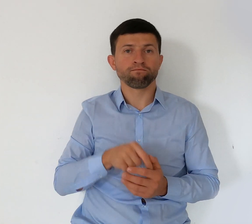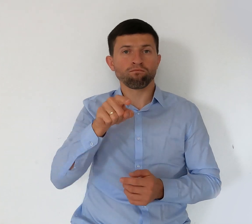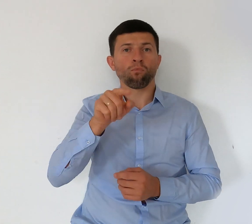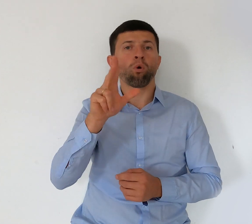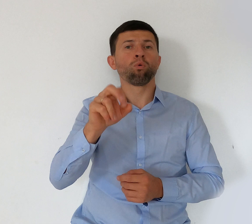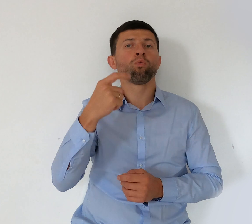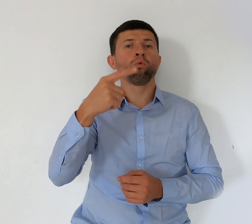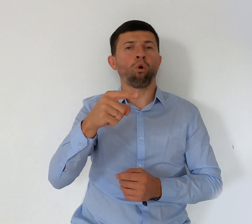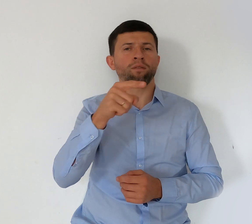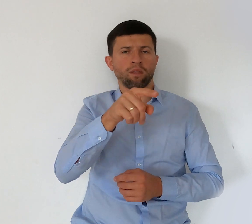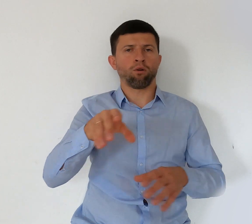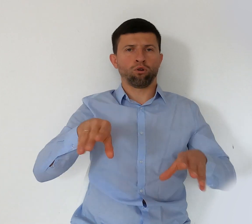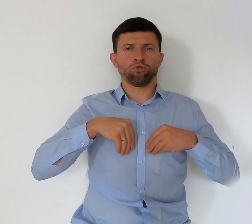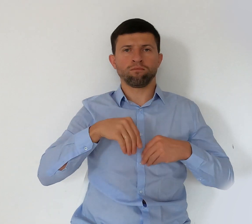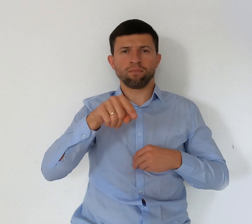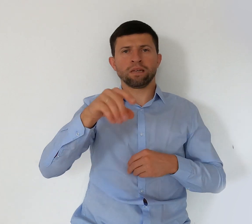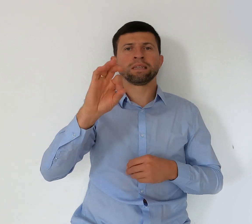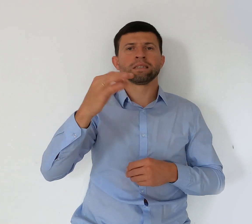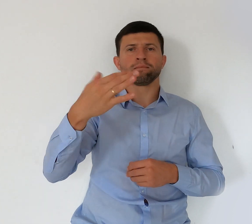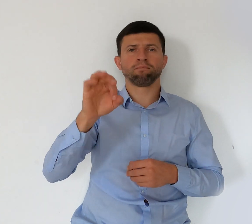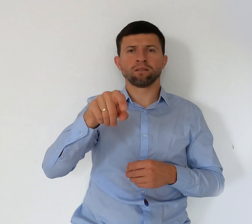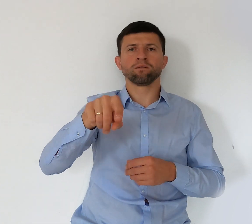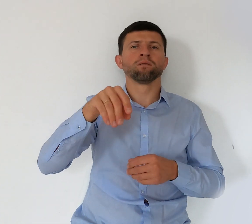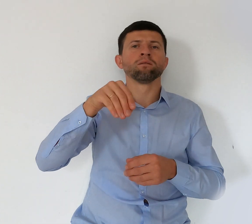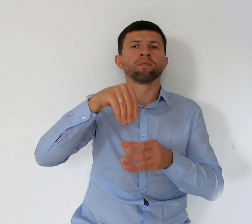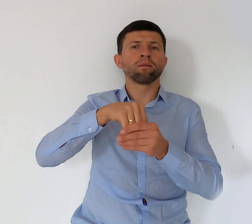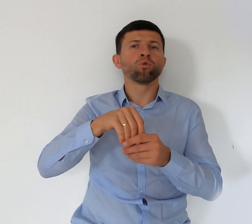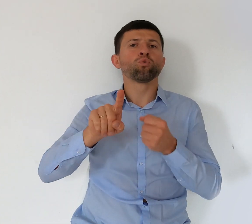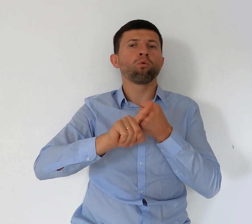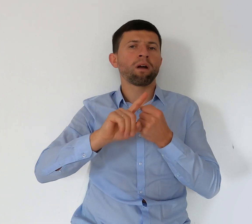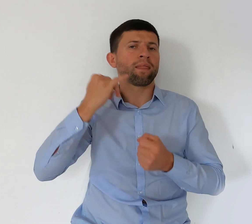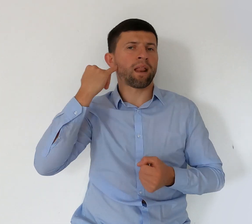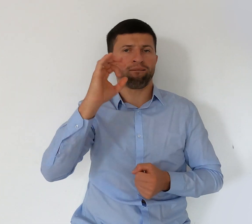Kod ten otrzymasz SMS na numer telefonu,